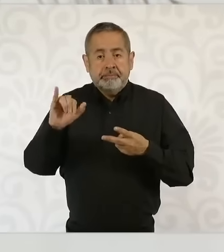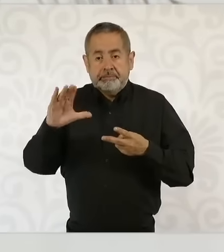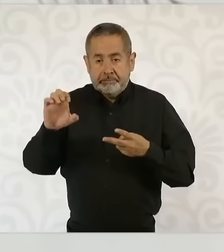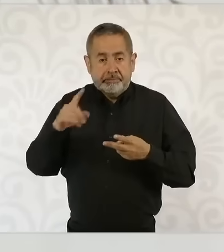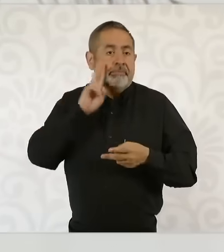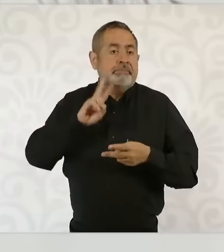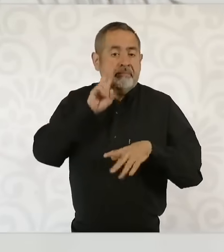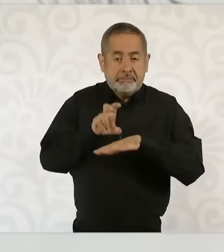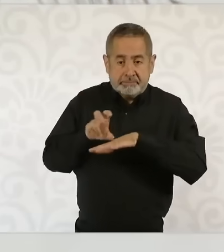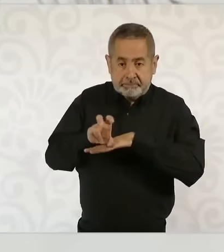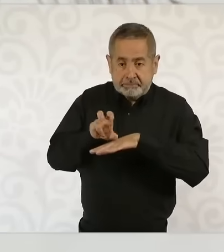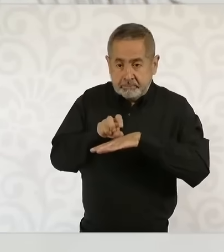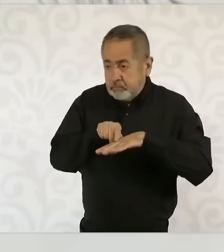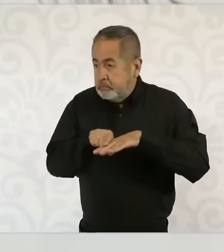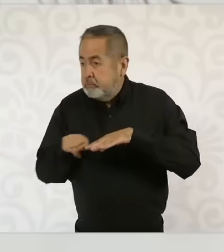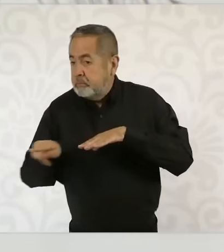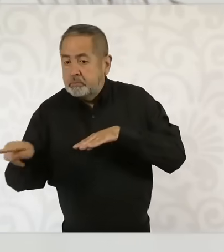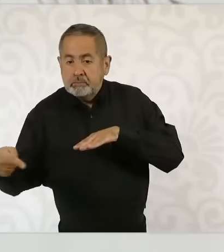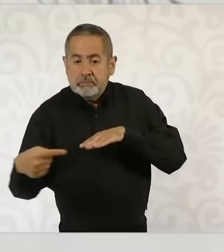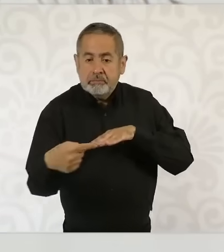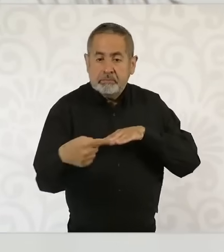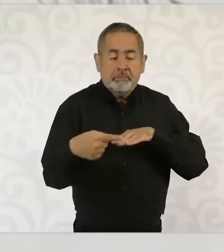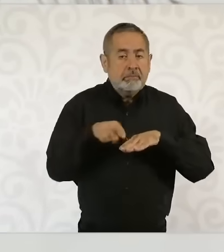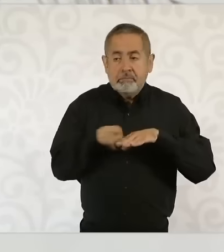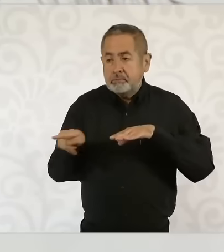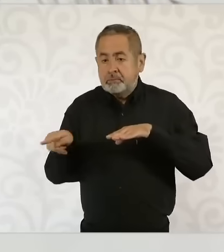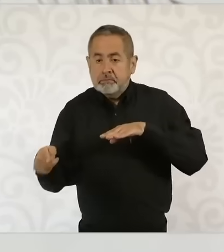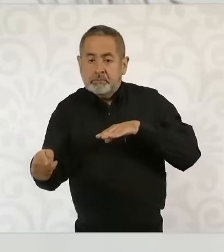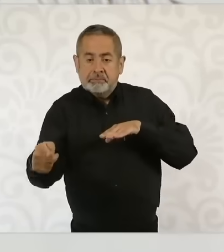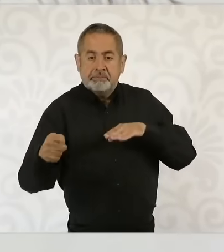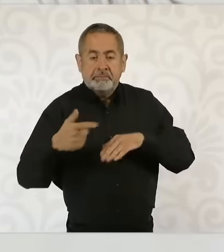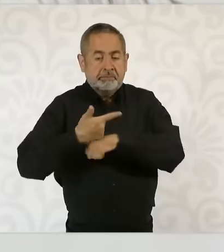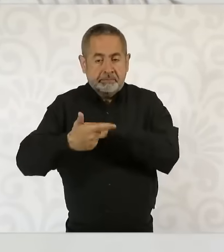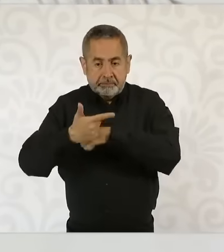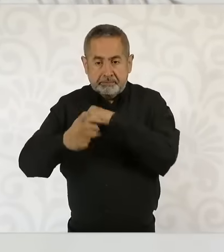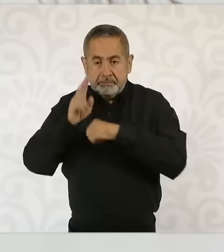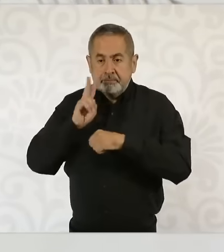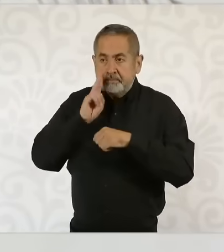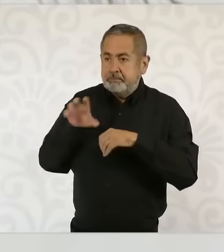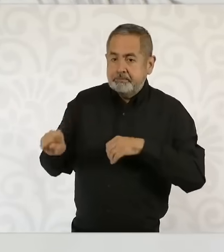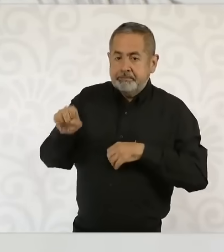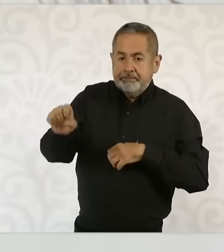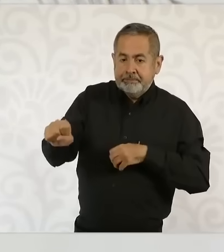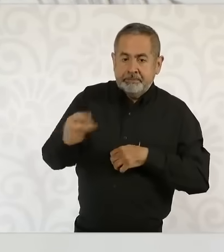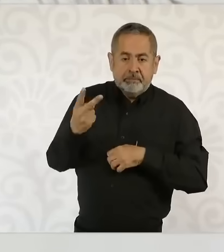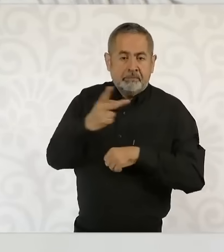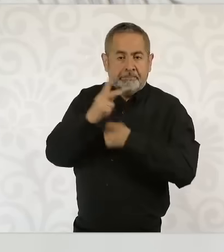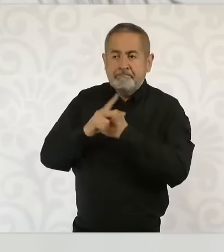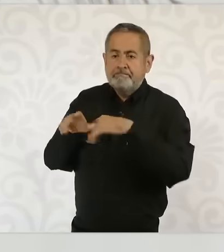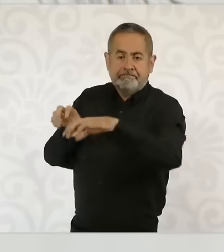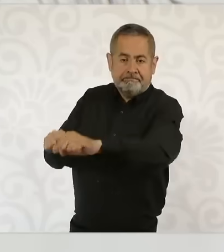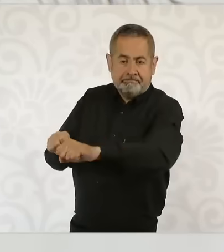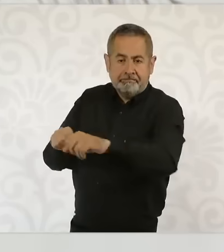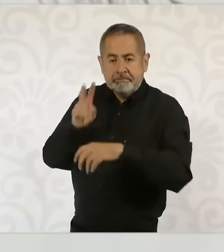pase por Belice y luego baje a Guatemala, entre otros e programa de colaboración eh